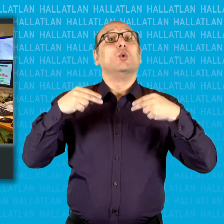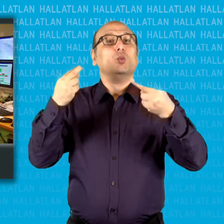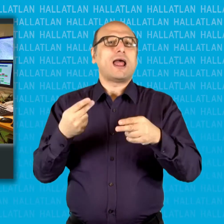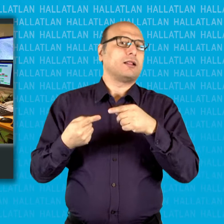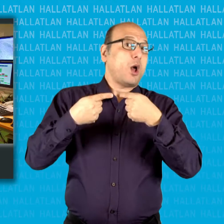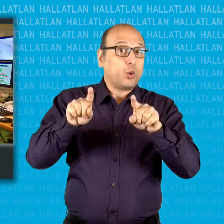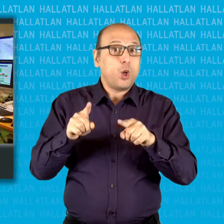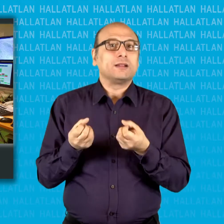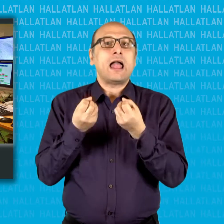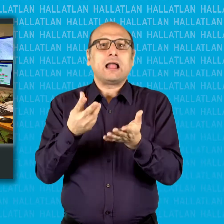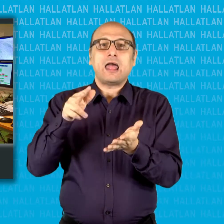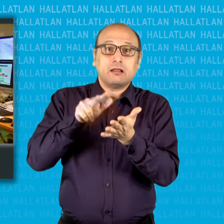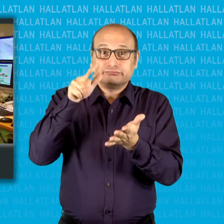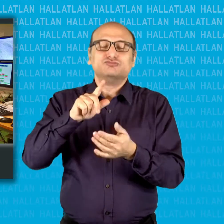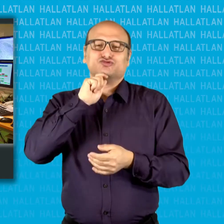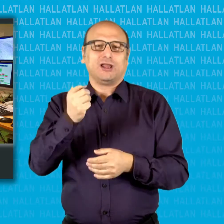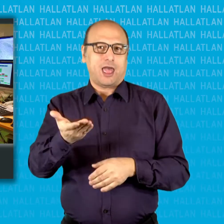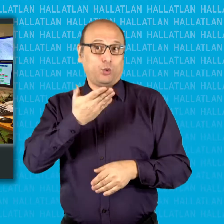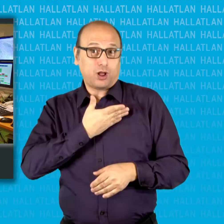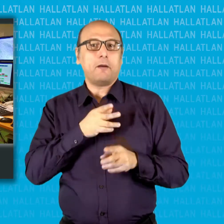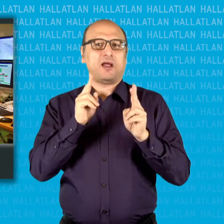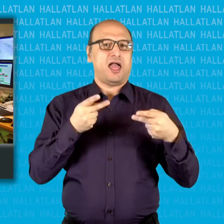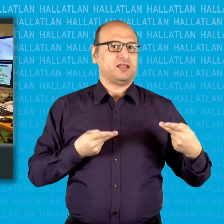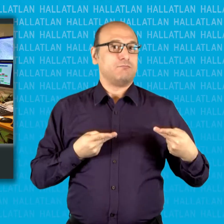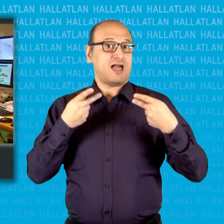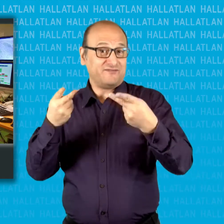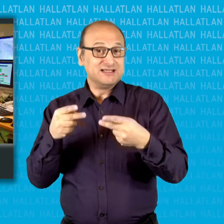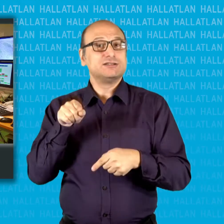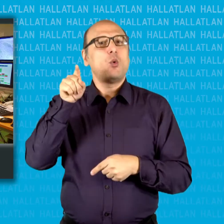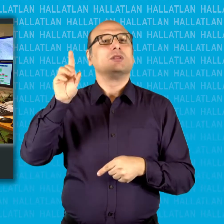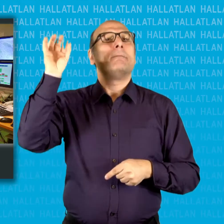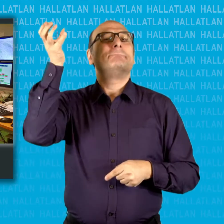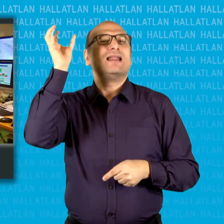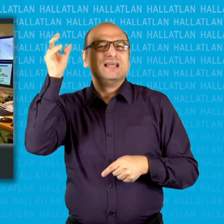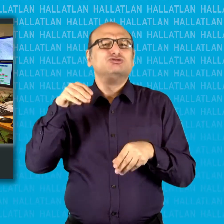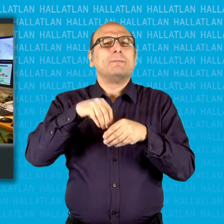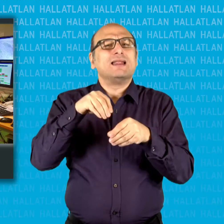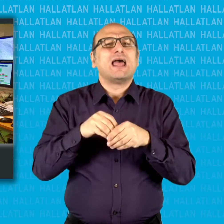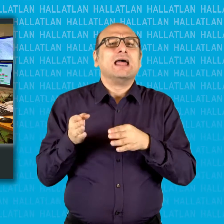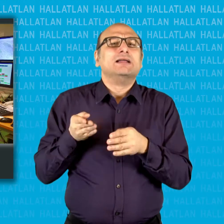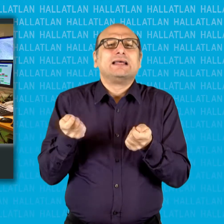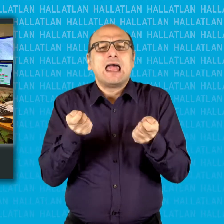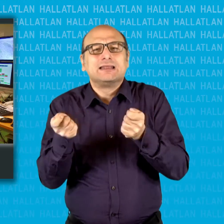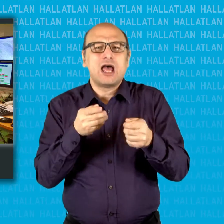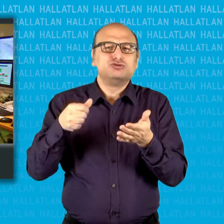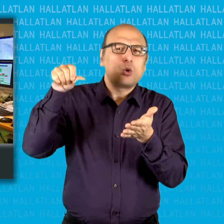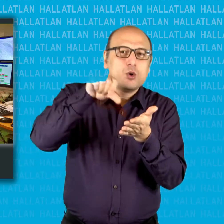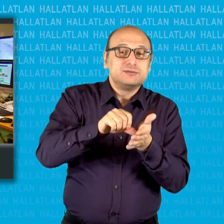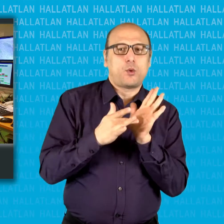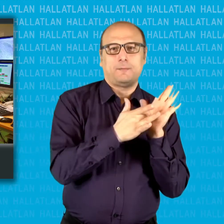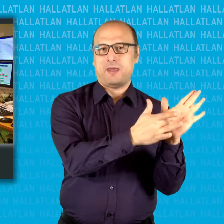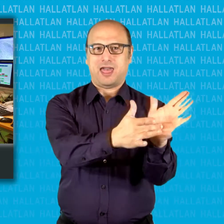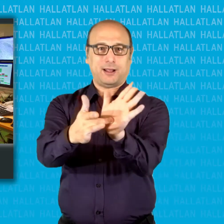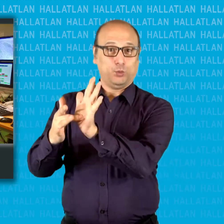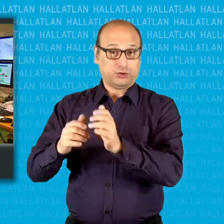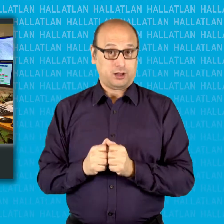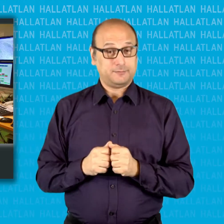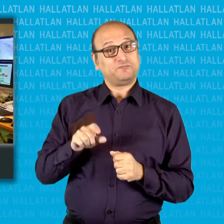majd külön engedéllyel beléphetett a mentésirányítás központjába is.